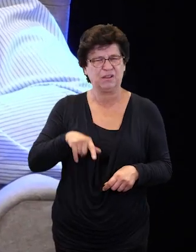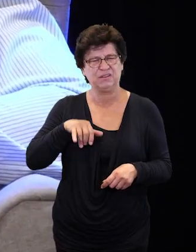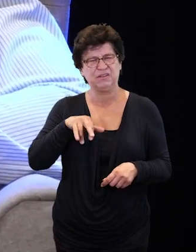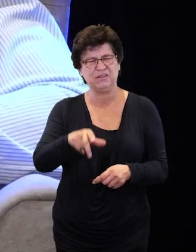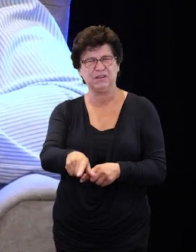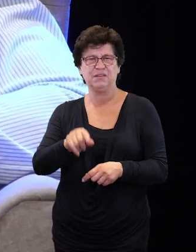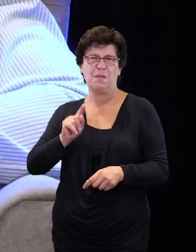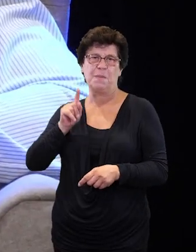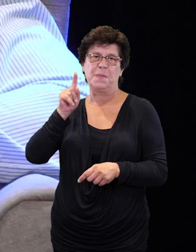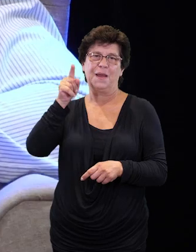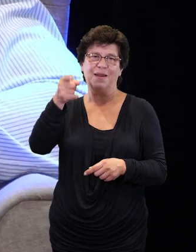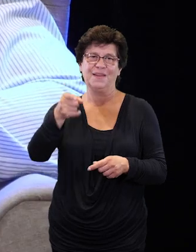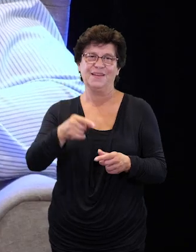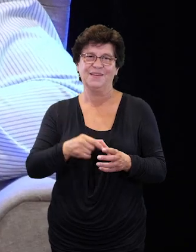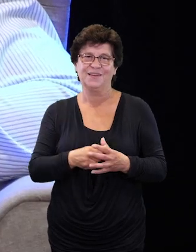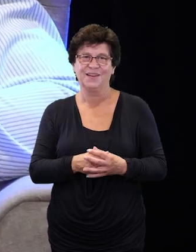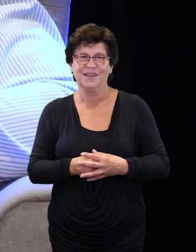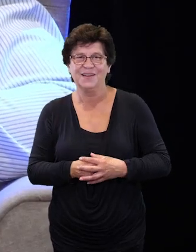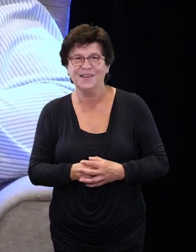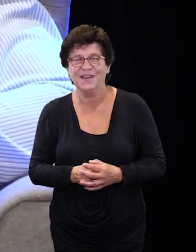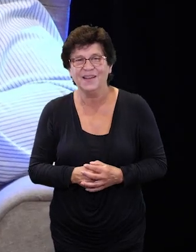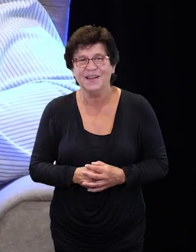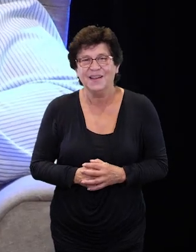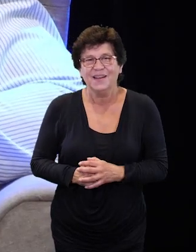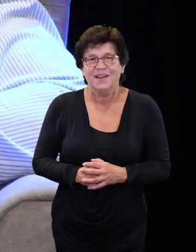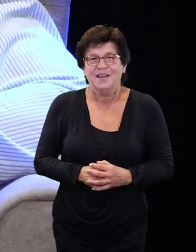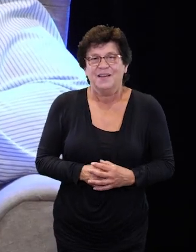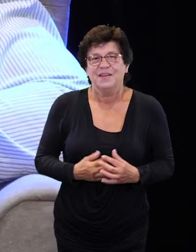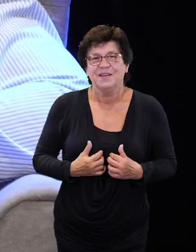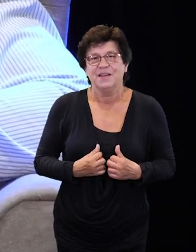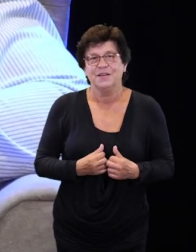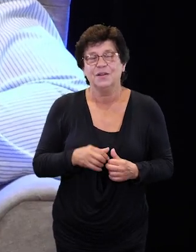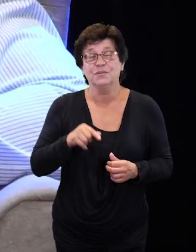Więc to jest moja diagnoza pacjentów niezależnie od wieku, Polaków.